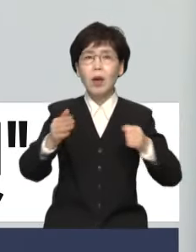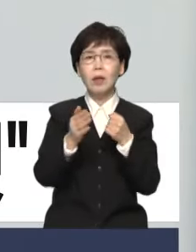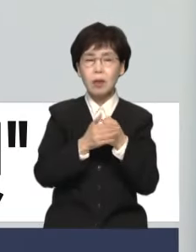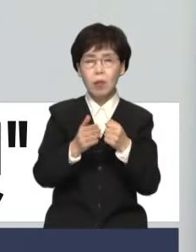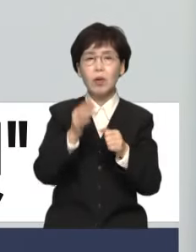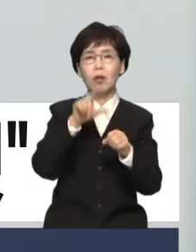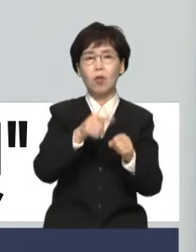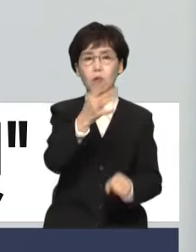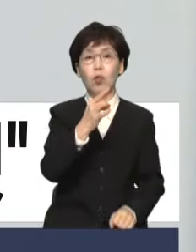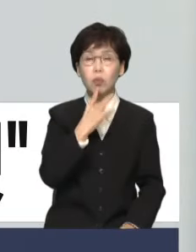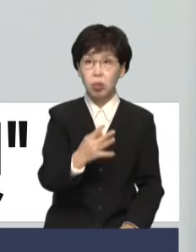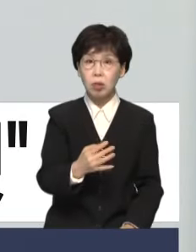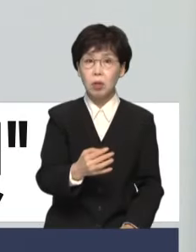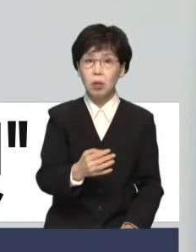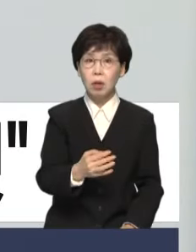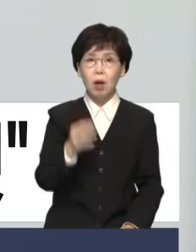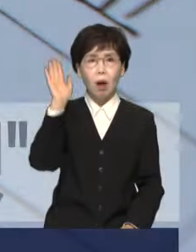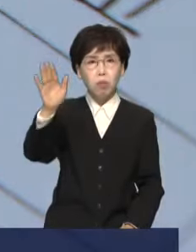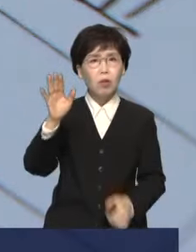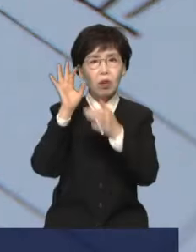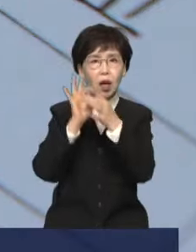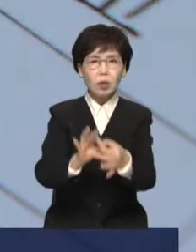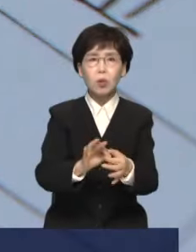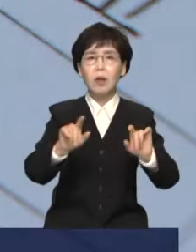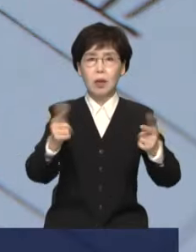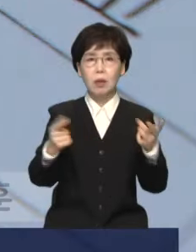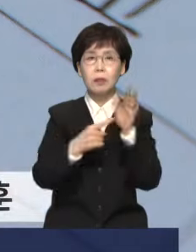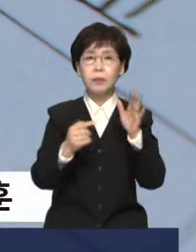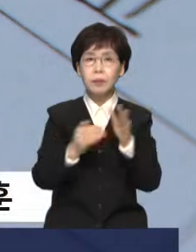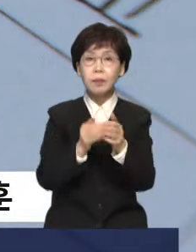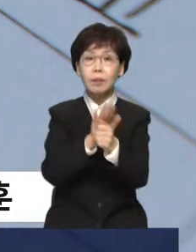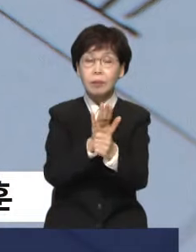상시적인 사면은 없을 거라고 밝혔습니다.